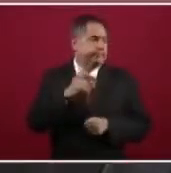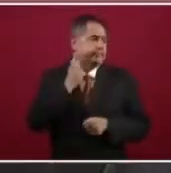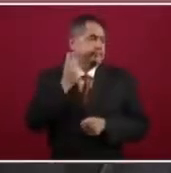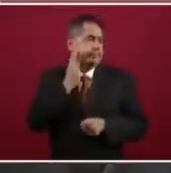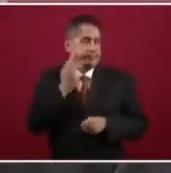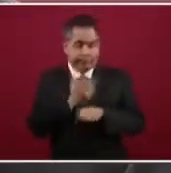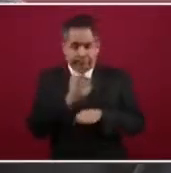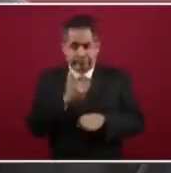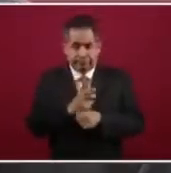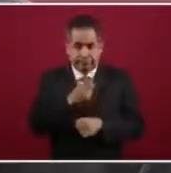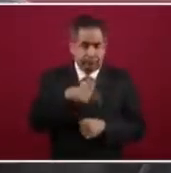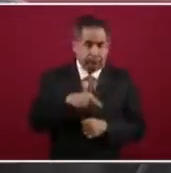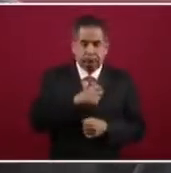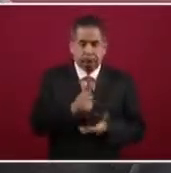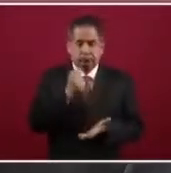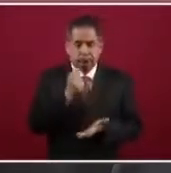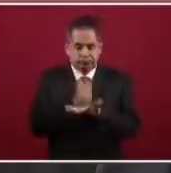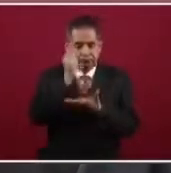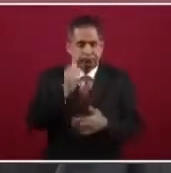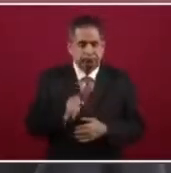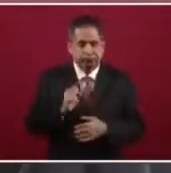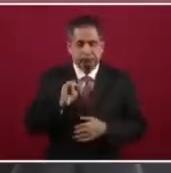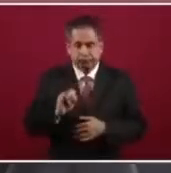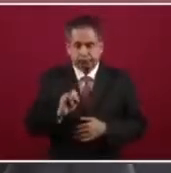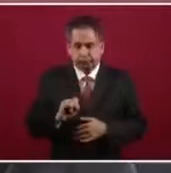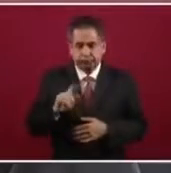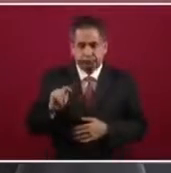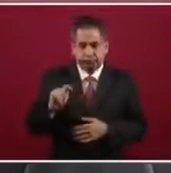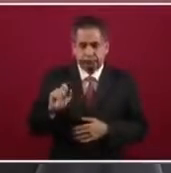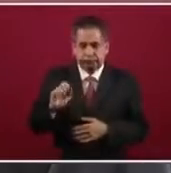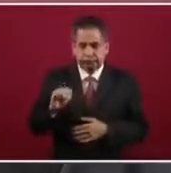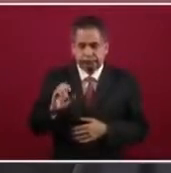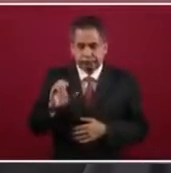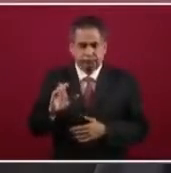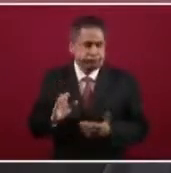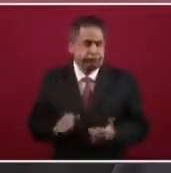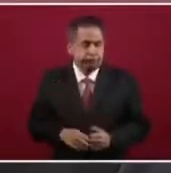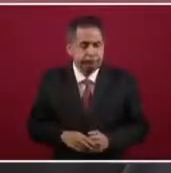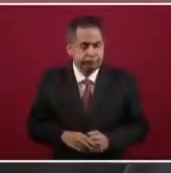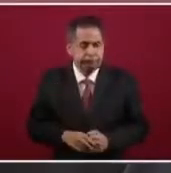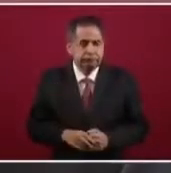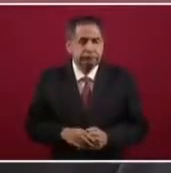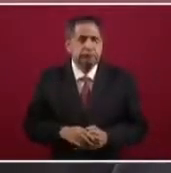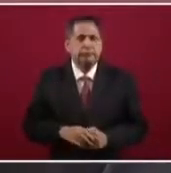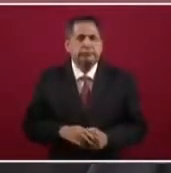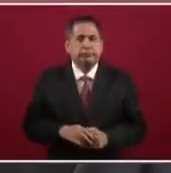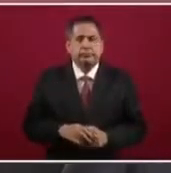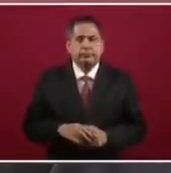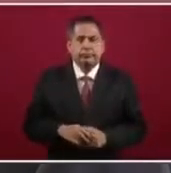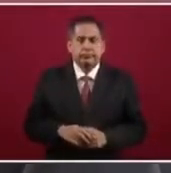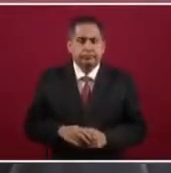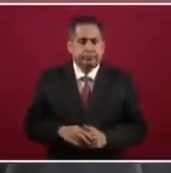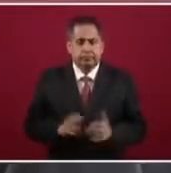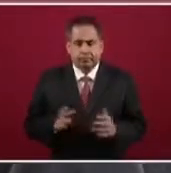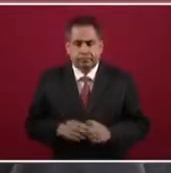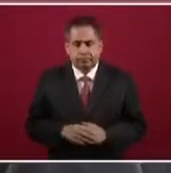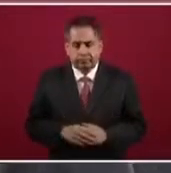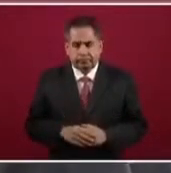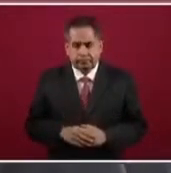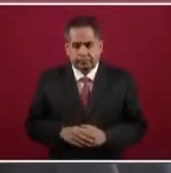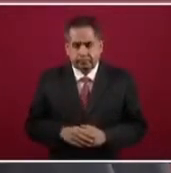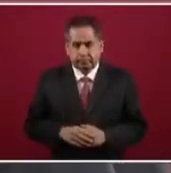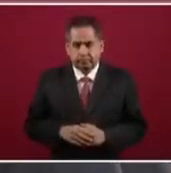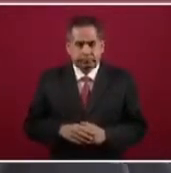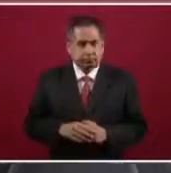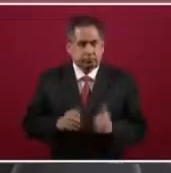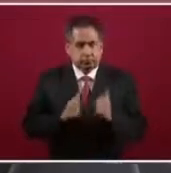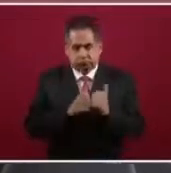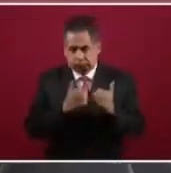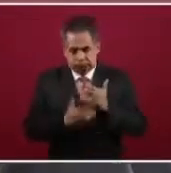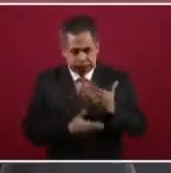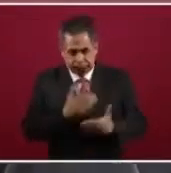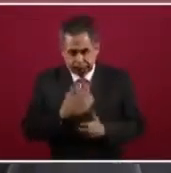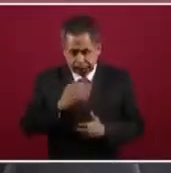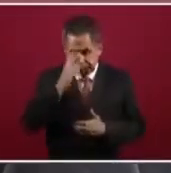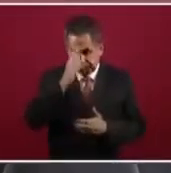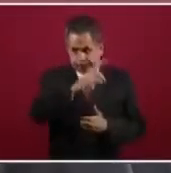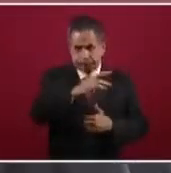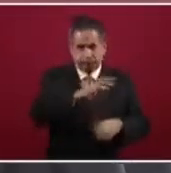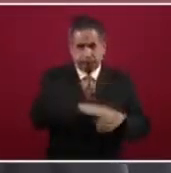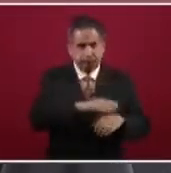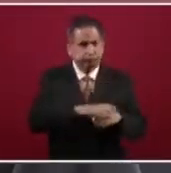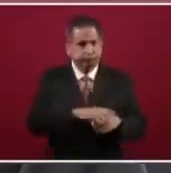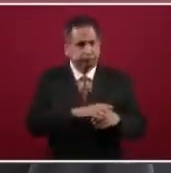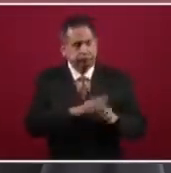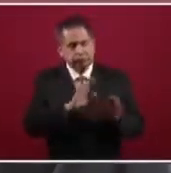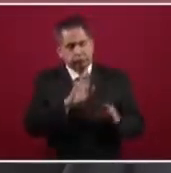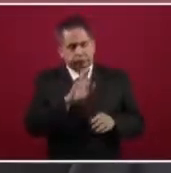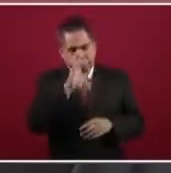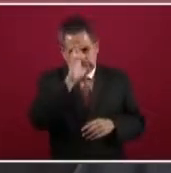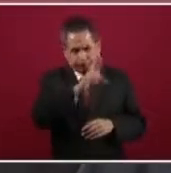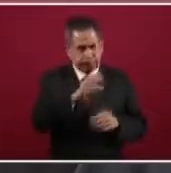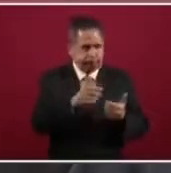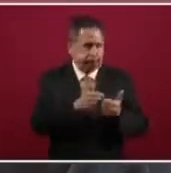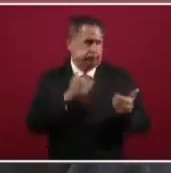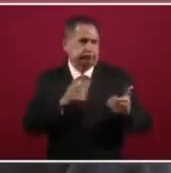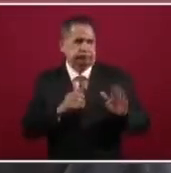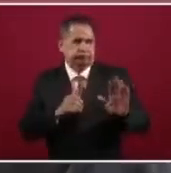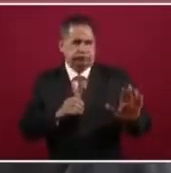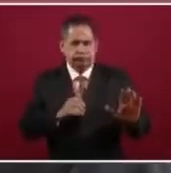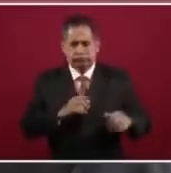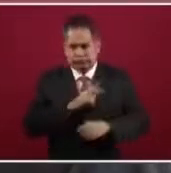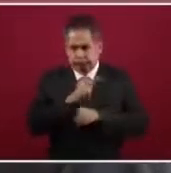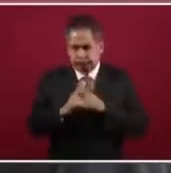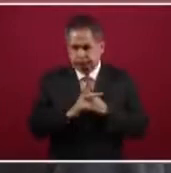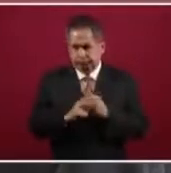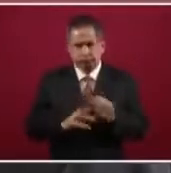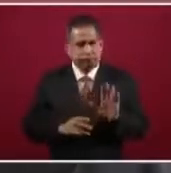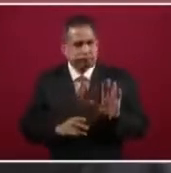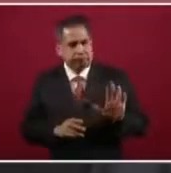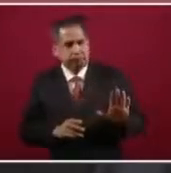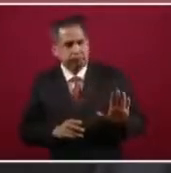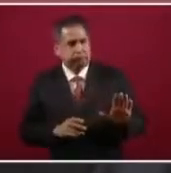apruebe el tratado, con todo respeto a la independencia que tiene el congreso estadounidense